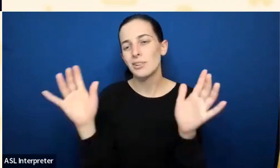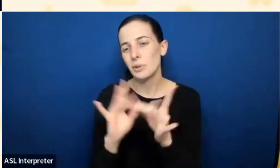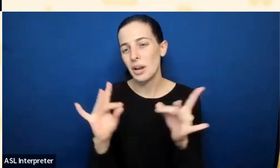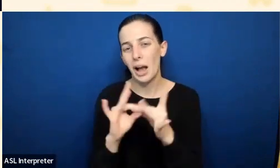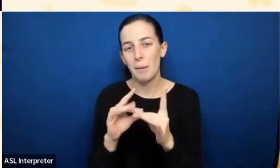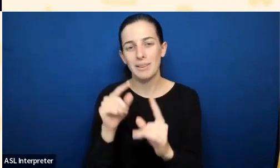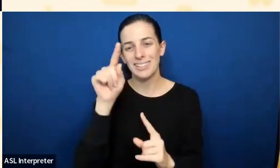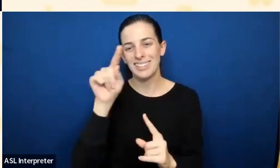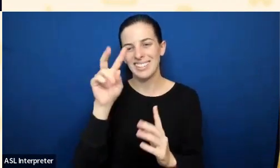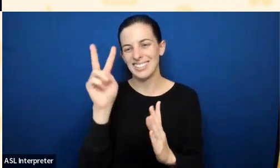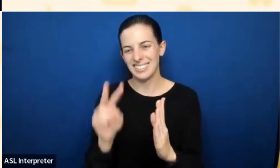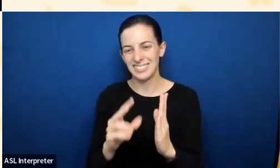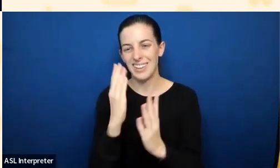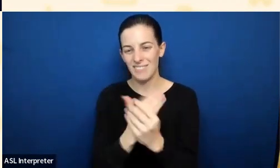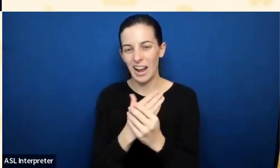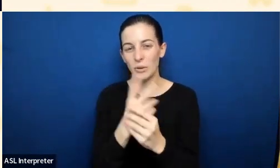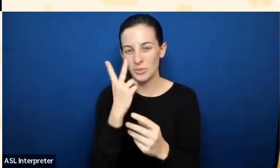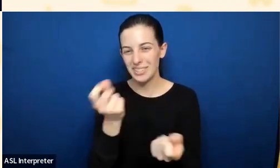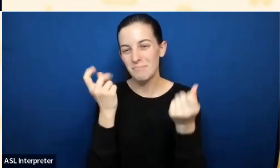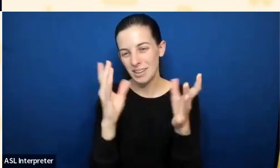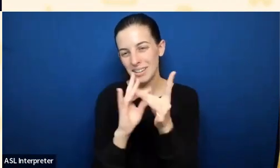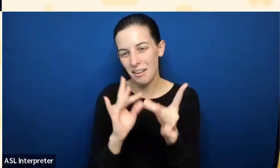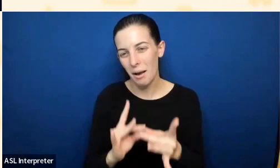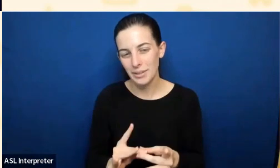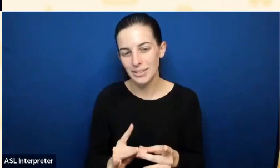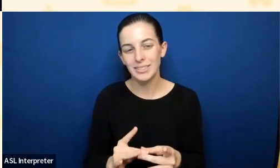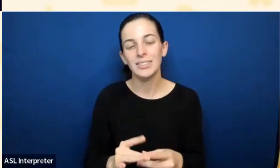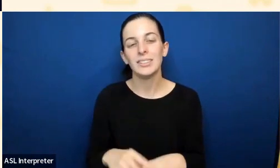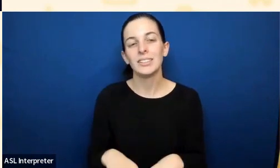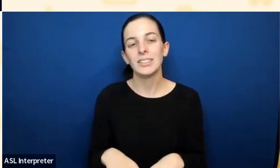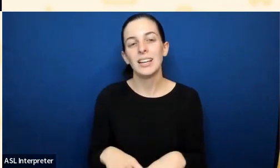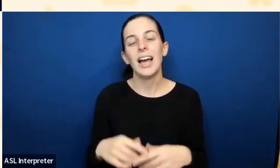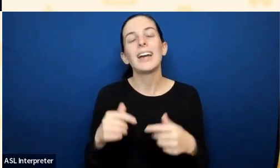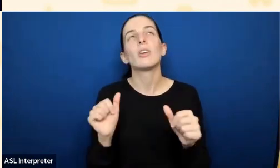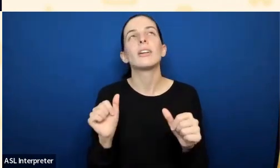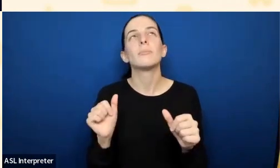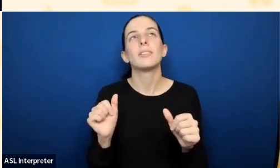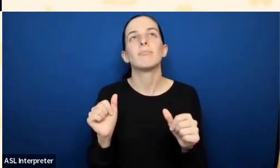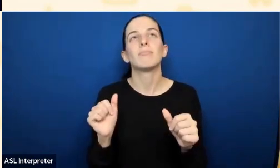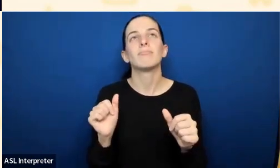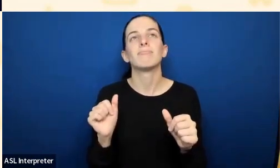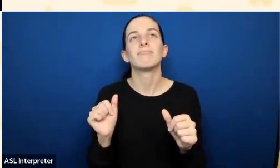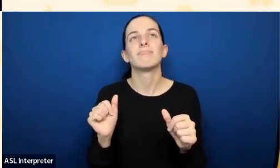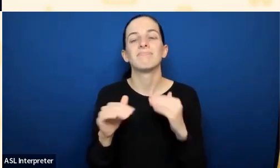Así que habrá muchos comentarios, no demasiados. Traté de ser diplomático con esto, pero te di suficiente información